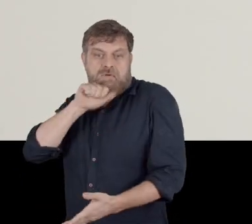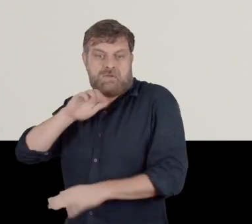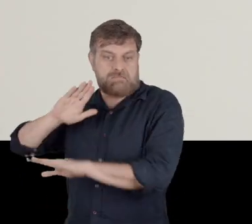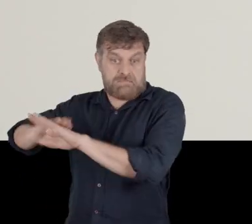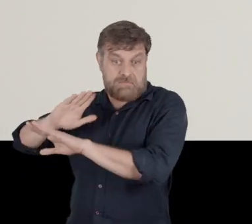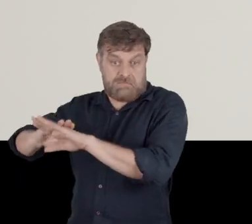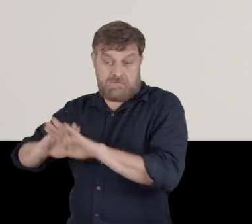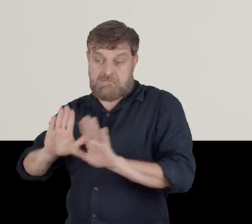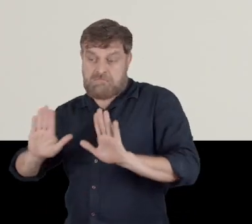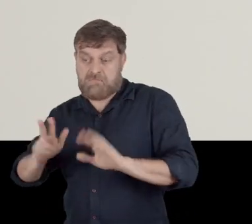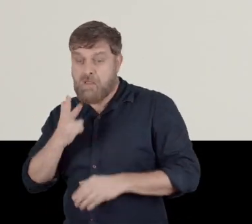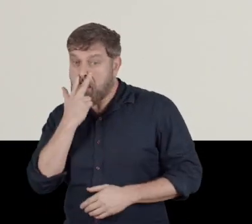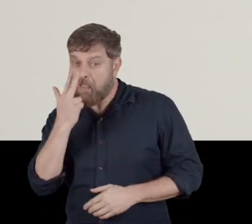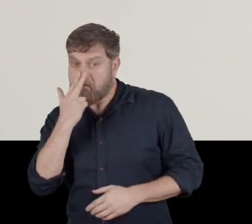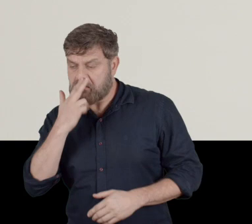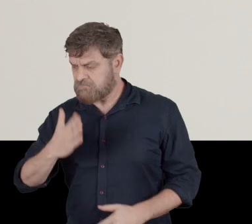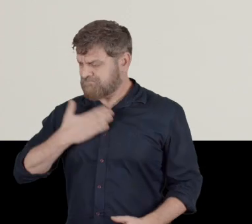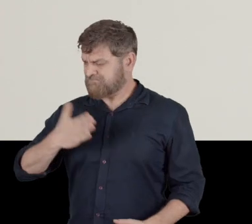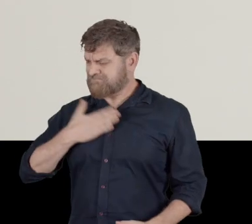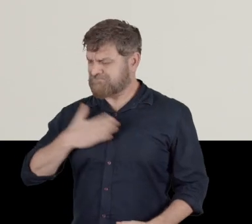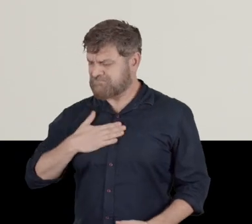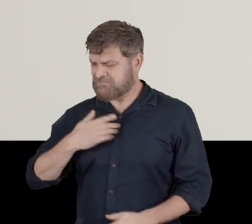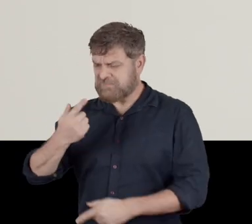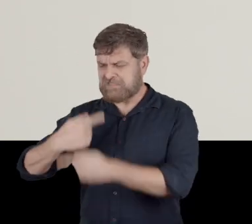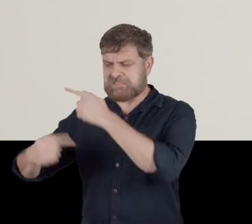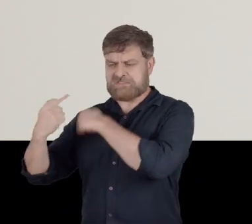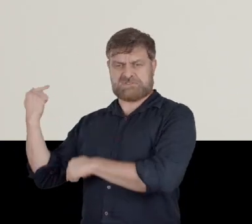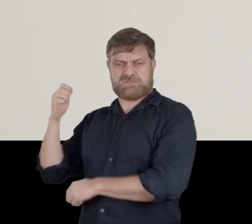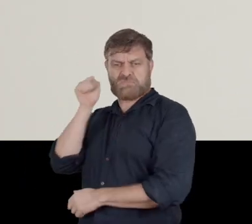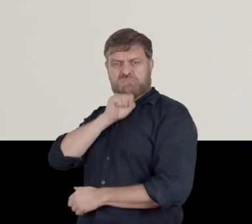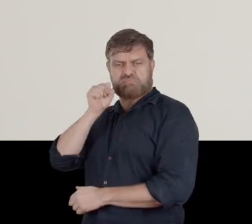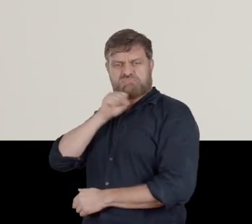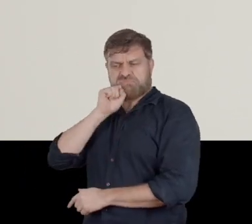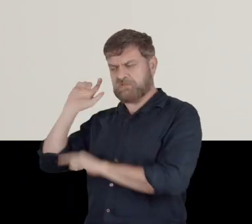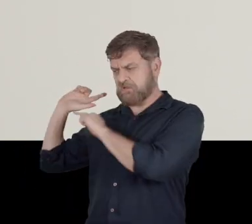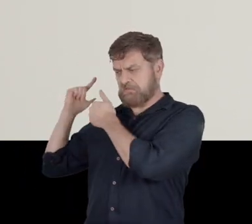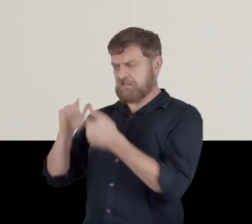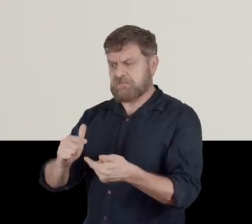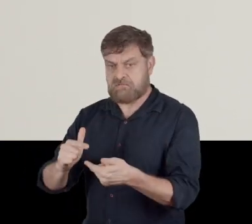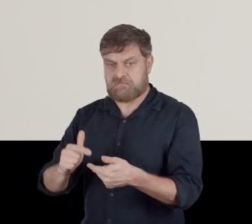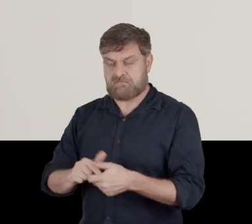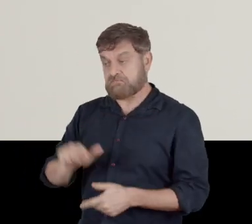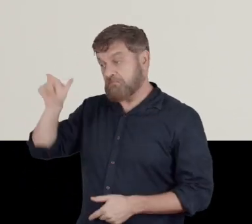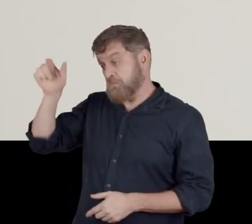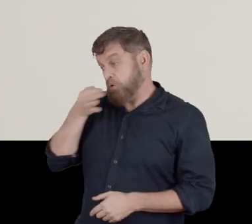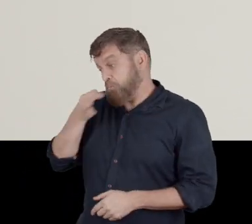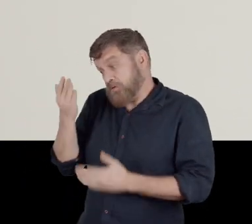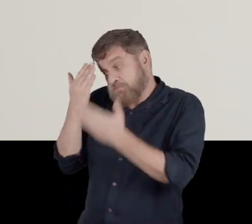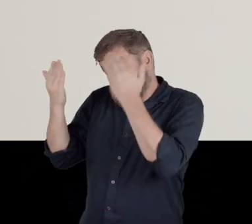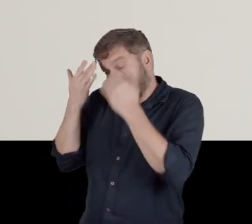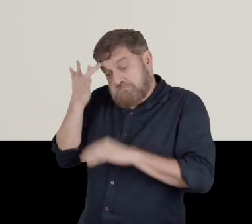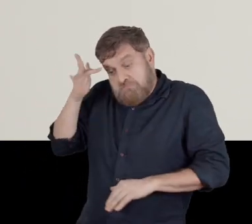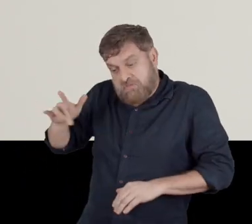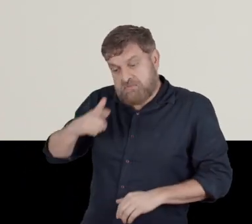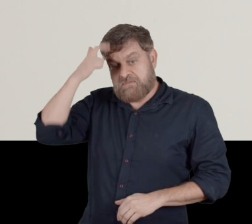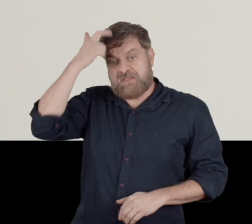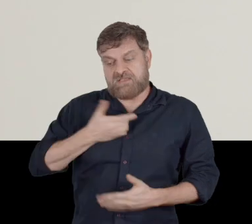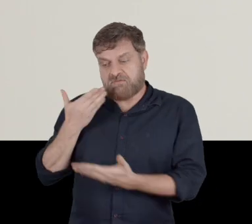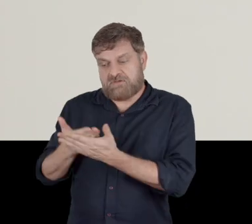por um lado e pode parecer meio assustador para gerações mais antigas, não sei como psicólogo acha isso, mas como antropóloga,